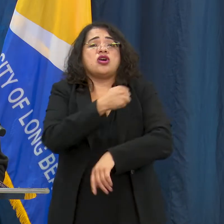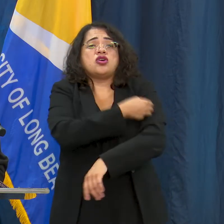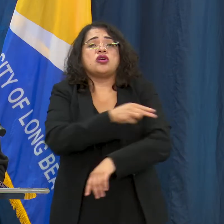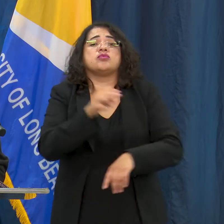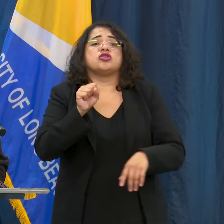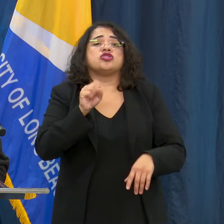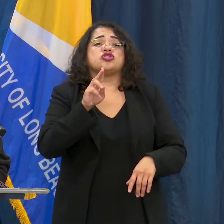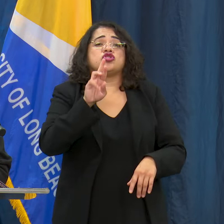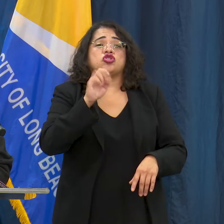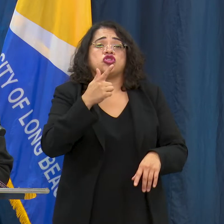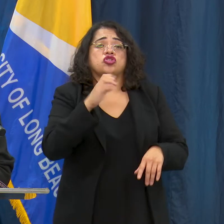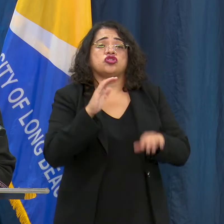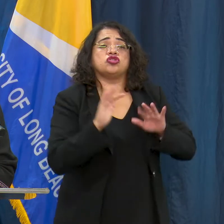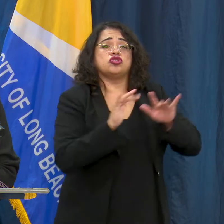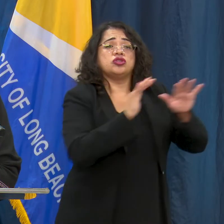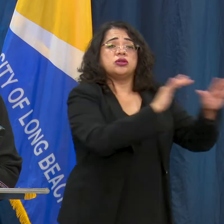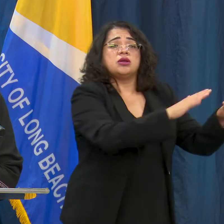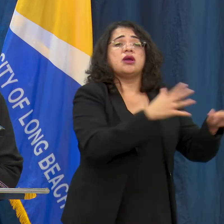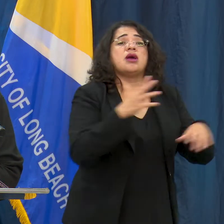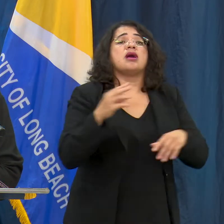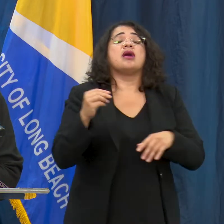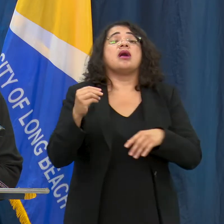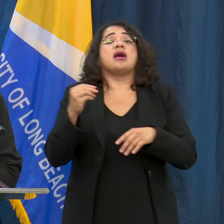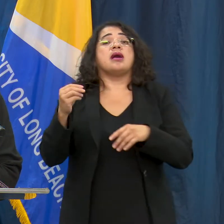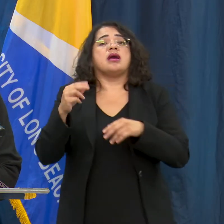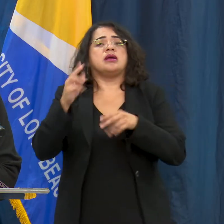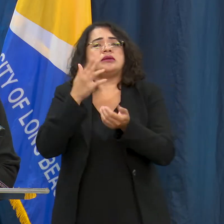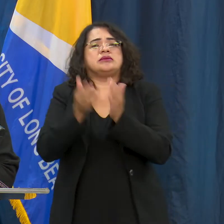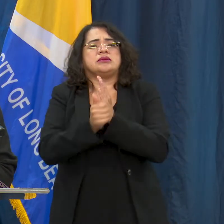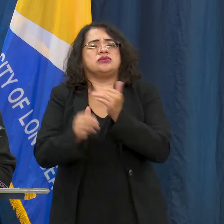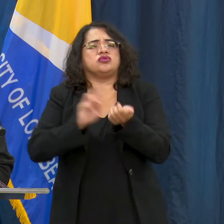sadhas' también en estos momentos estamos complain dos Cinco de Sousa's